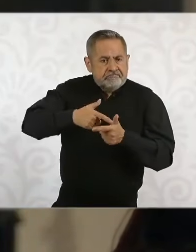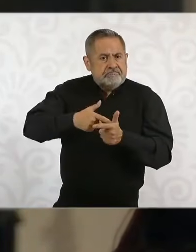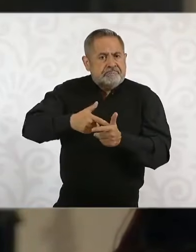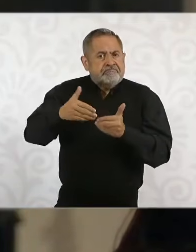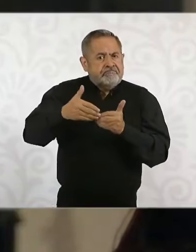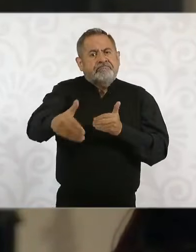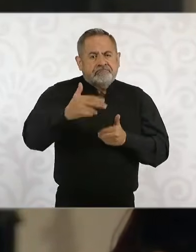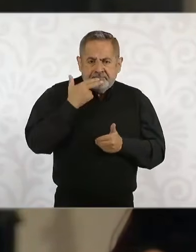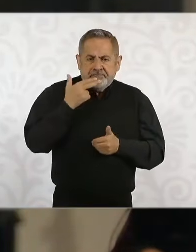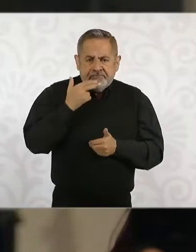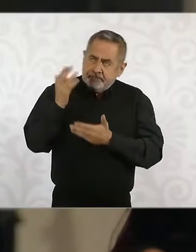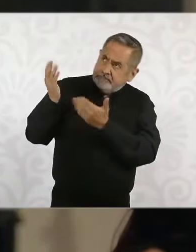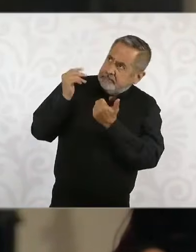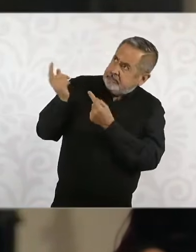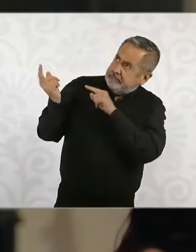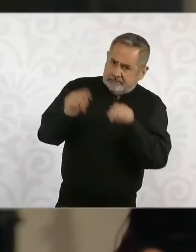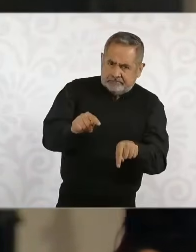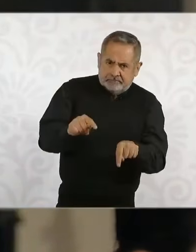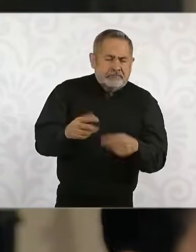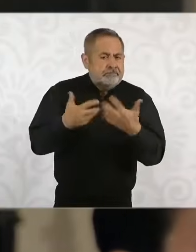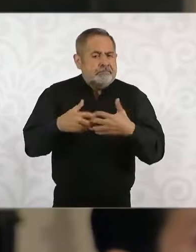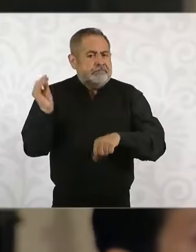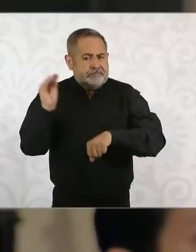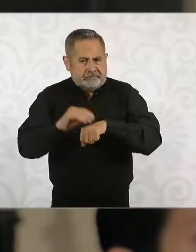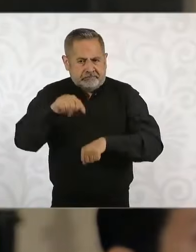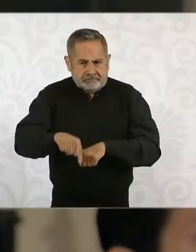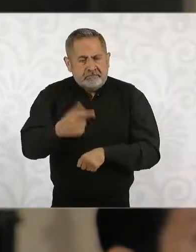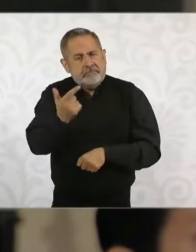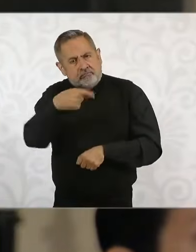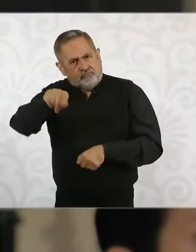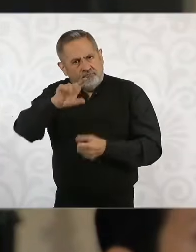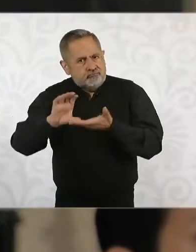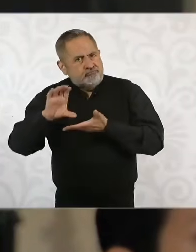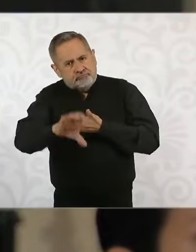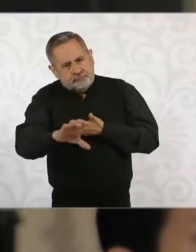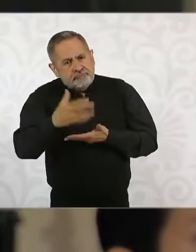tiempo y y obviamente con con el recurso que ustedes ahora están planeando poner en México.